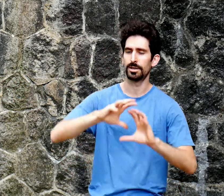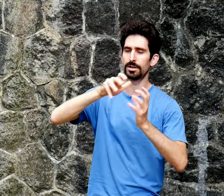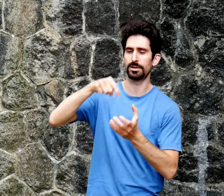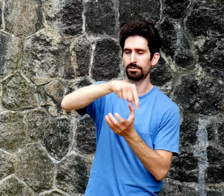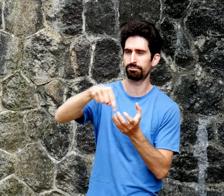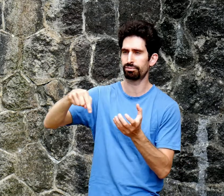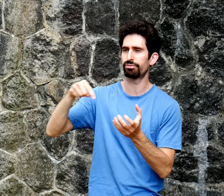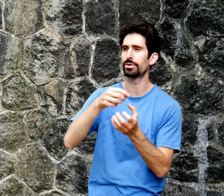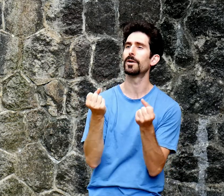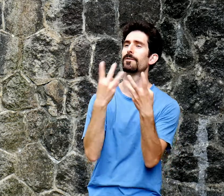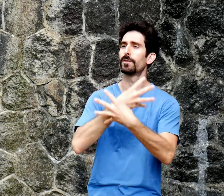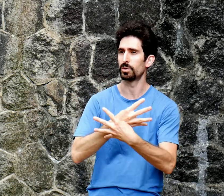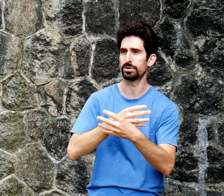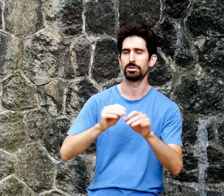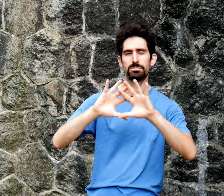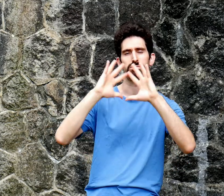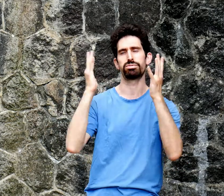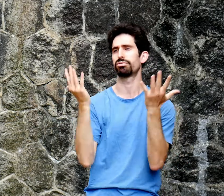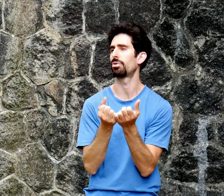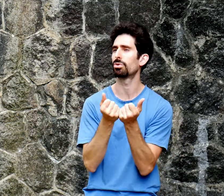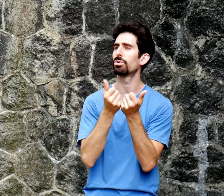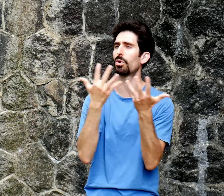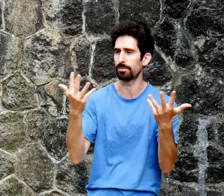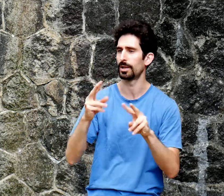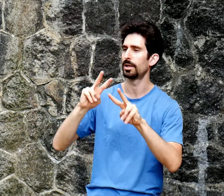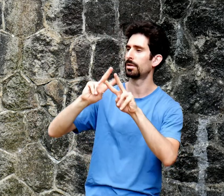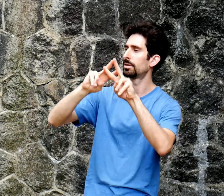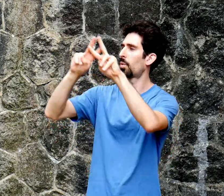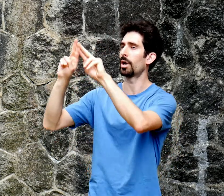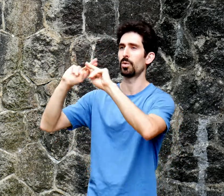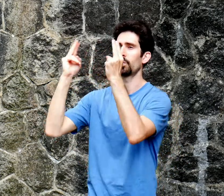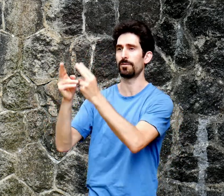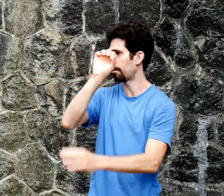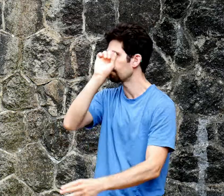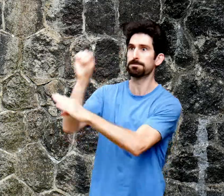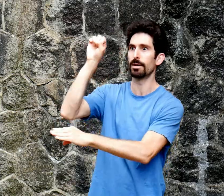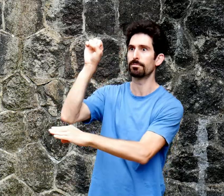le nombre de virus sur Terre est supérieur au nombre d'étoiles dans l'univers !